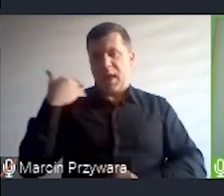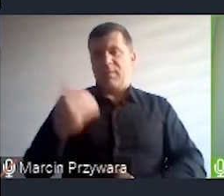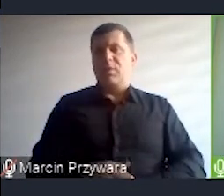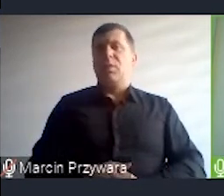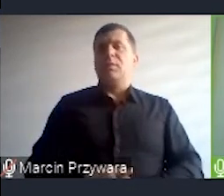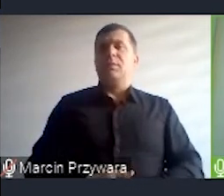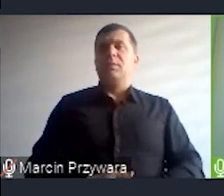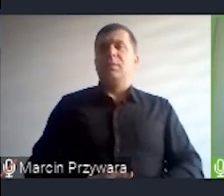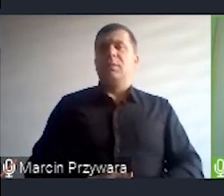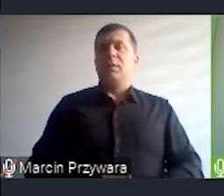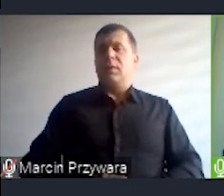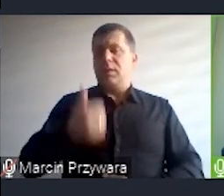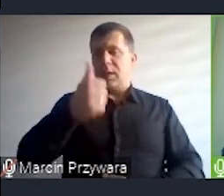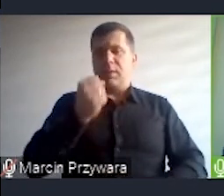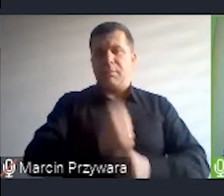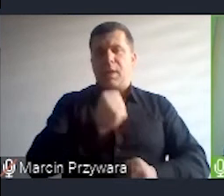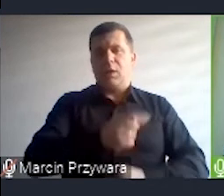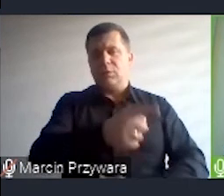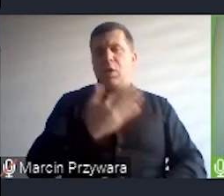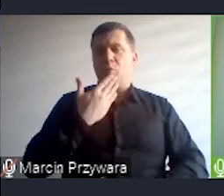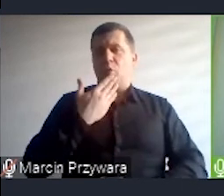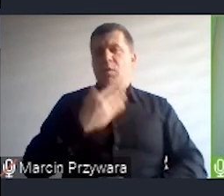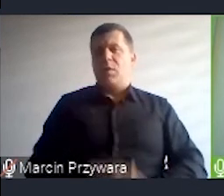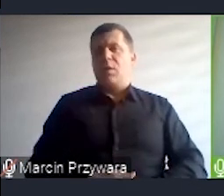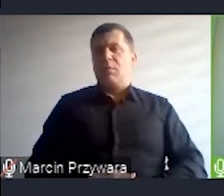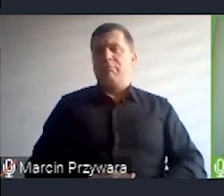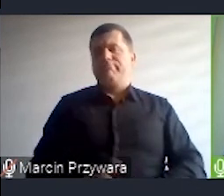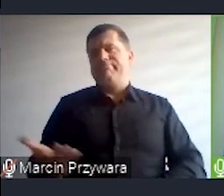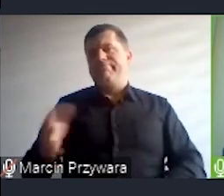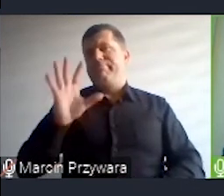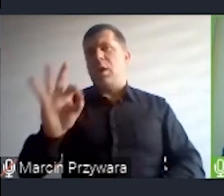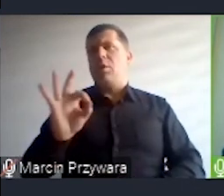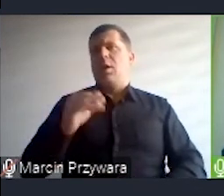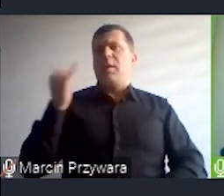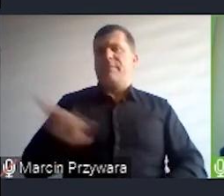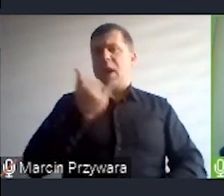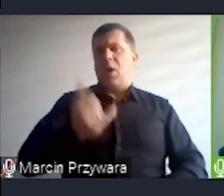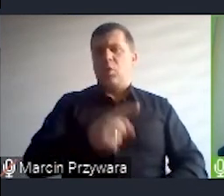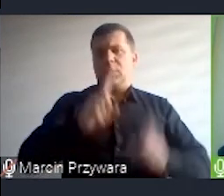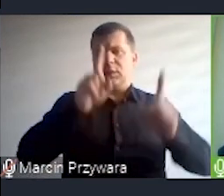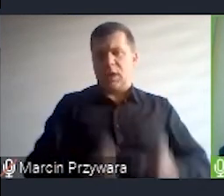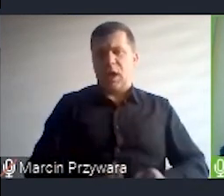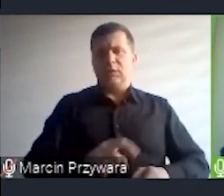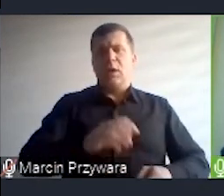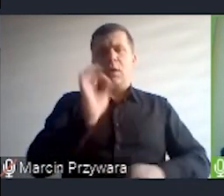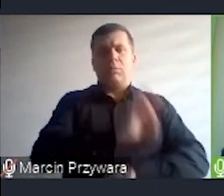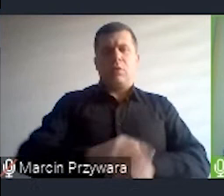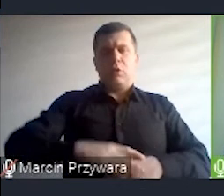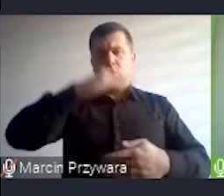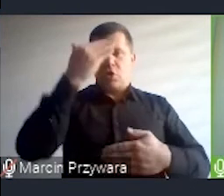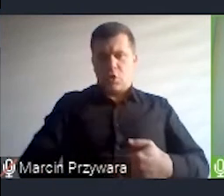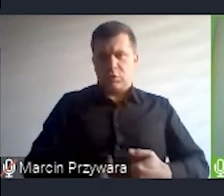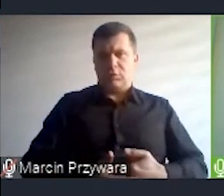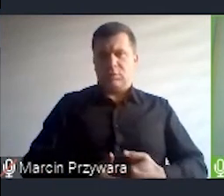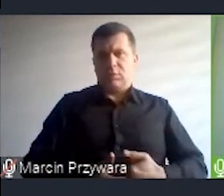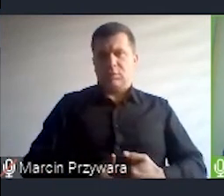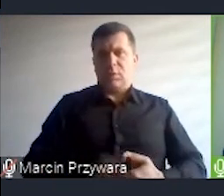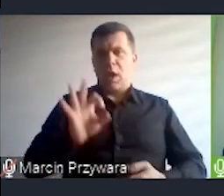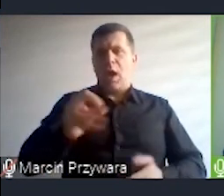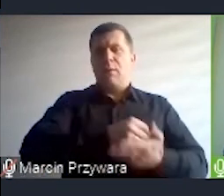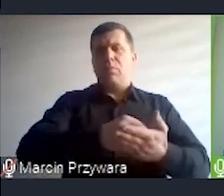Jeden z pracowników mówi: „bo trwałość to się zaczyna jak projekt się skończy, a ta płatność końcowa,